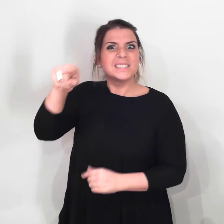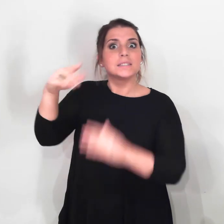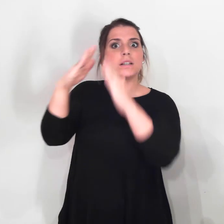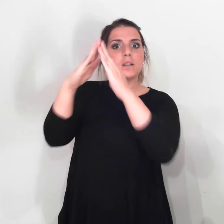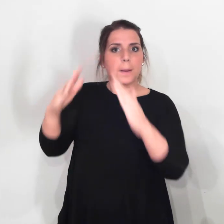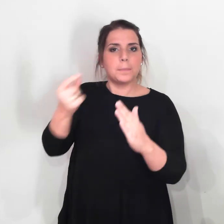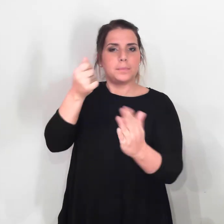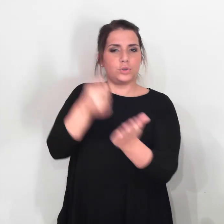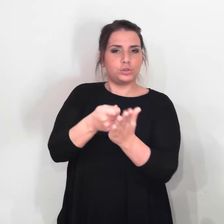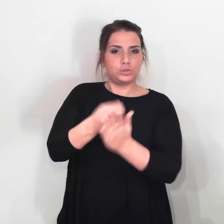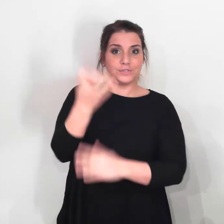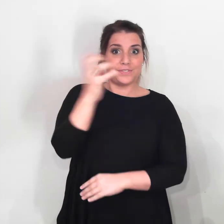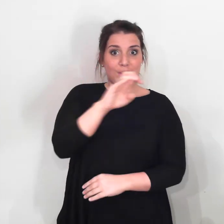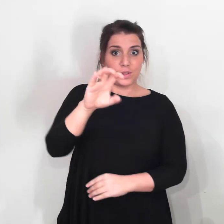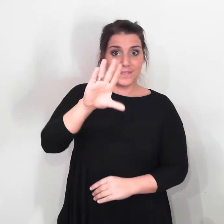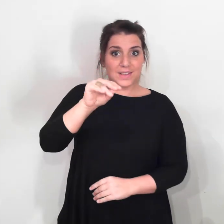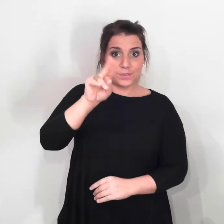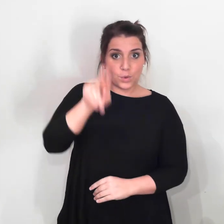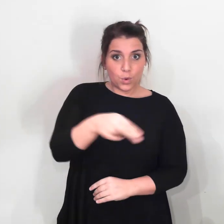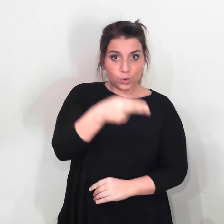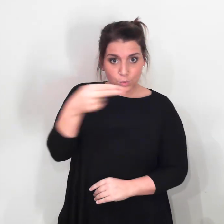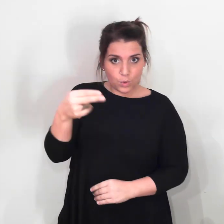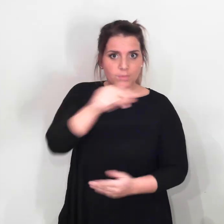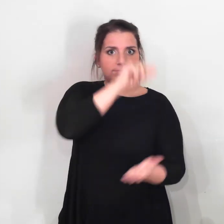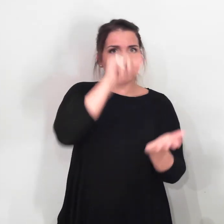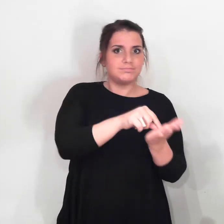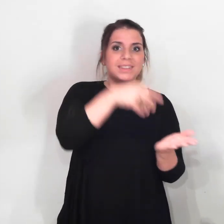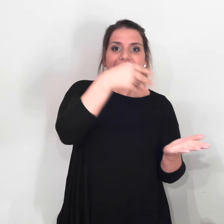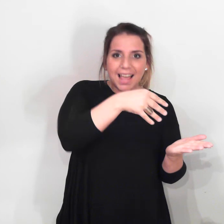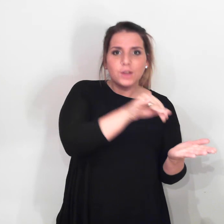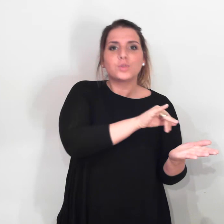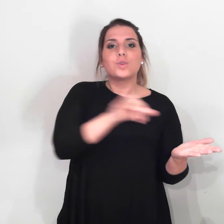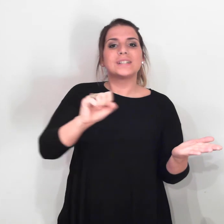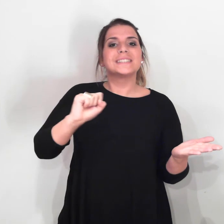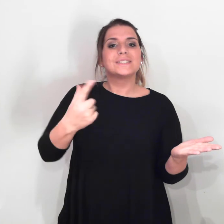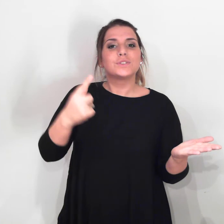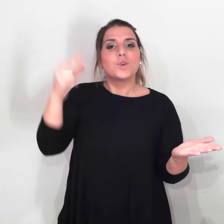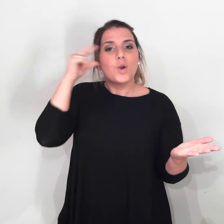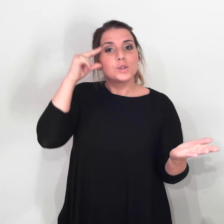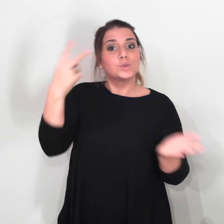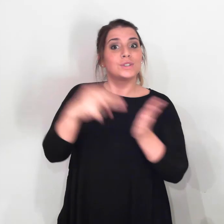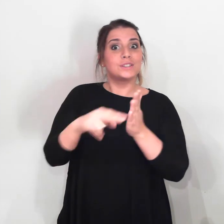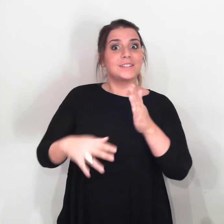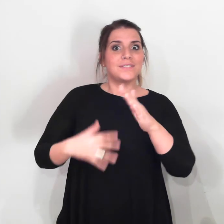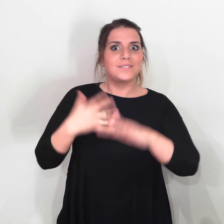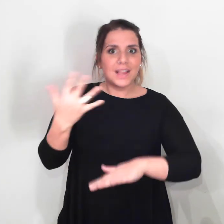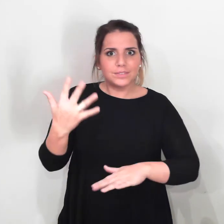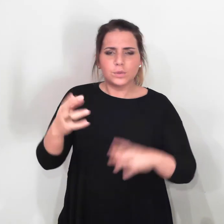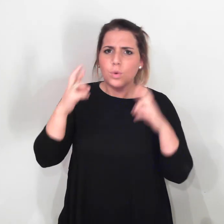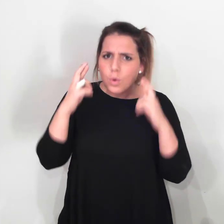Het kostplaatje van deze kamp is €450. Het kamp zal plaatsvinden tussen 9 tot 17 augustus 2015